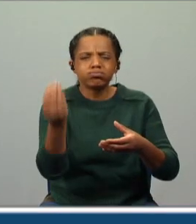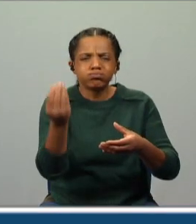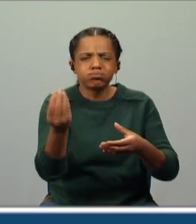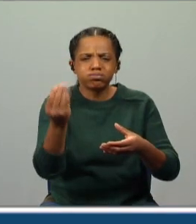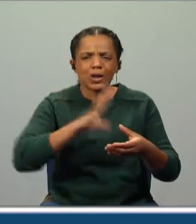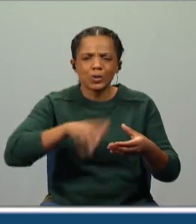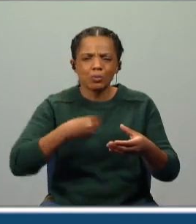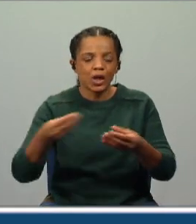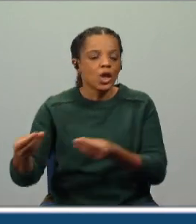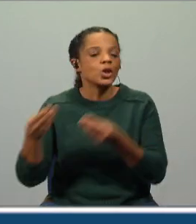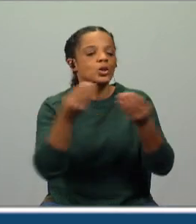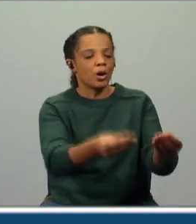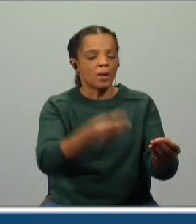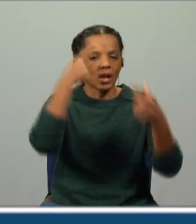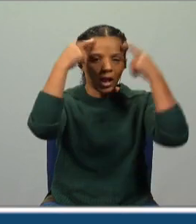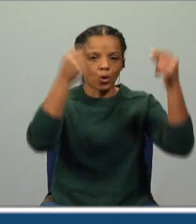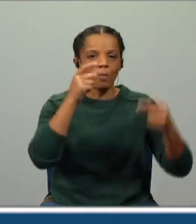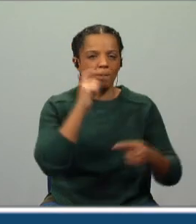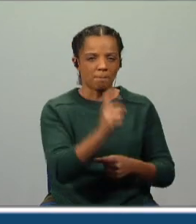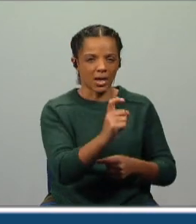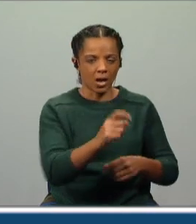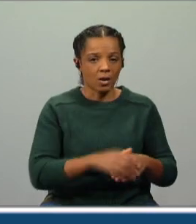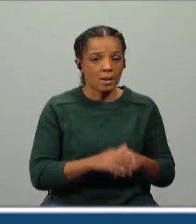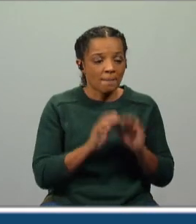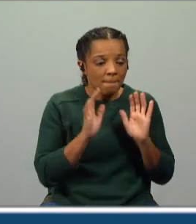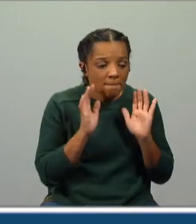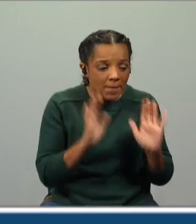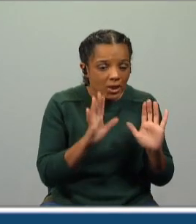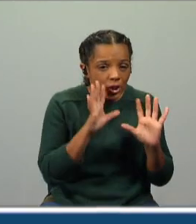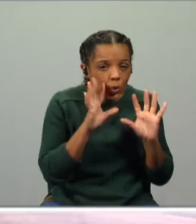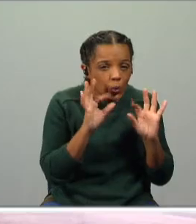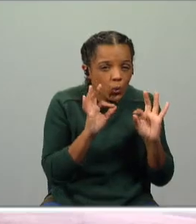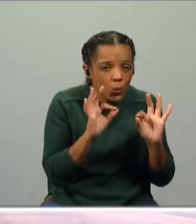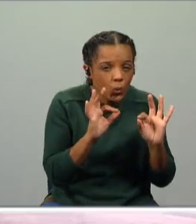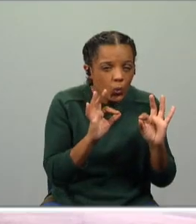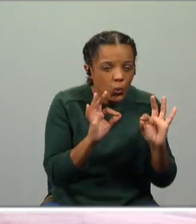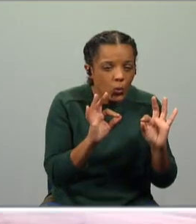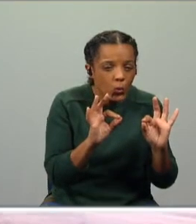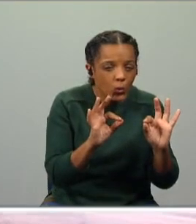toma lá lo mal, Mas tem cuidado